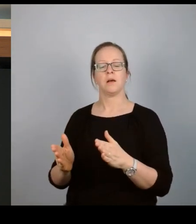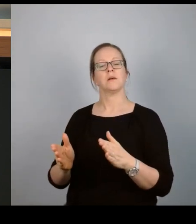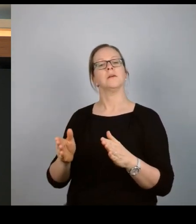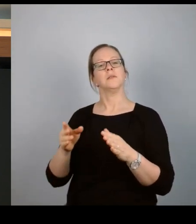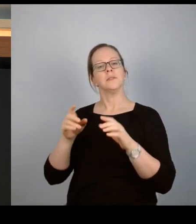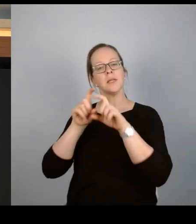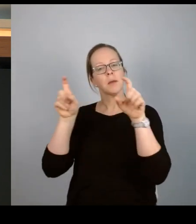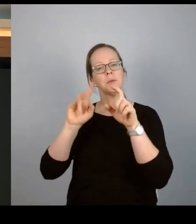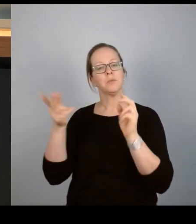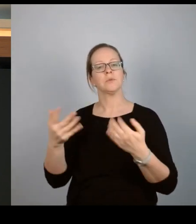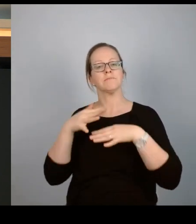(Beifall) (Rednerwechsel)